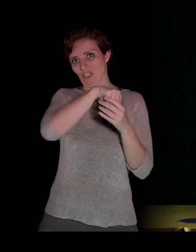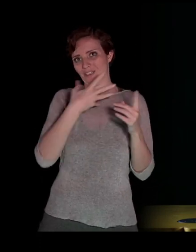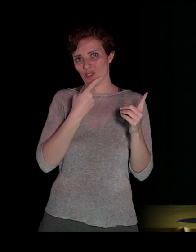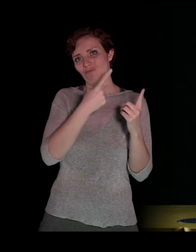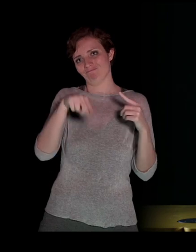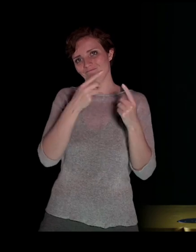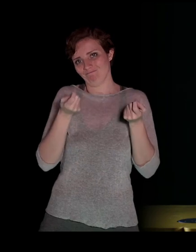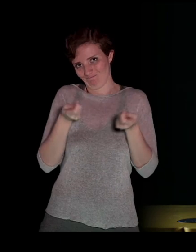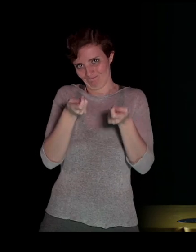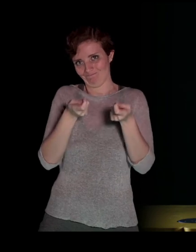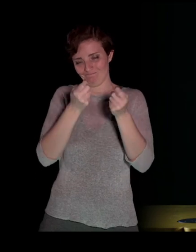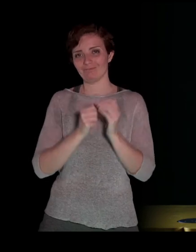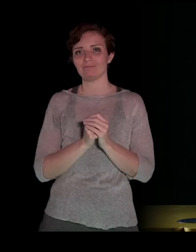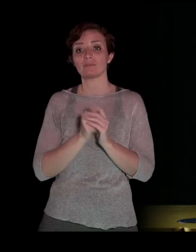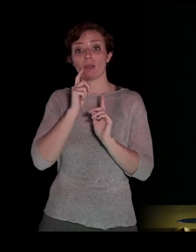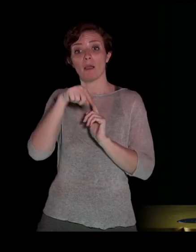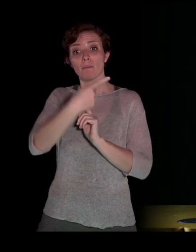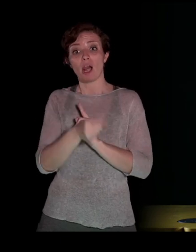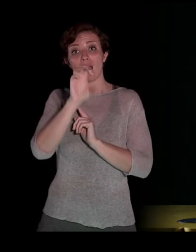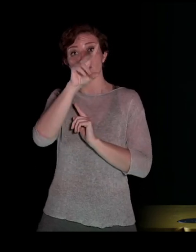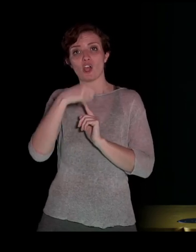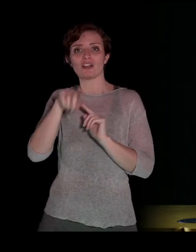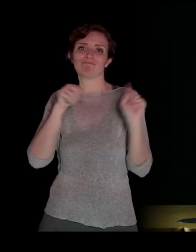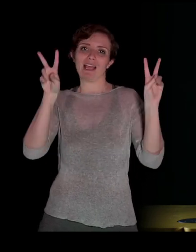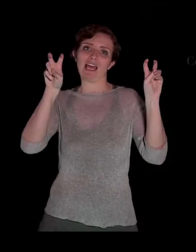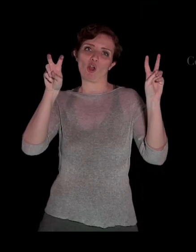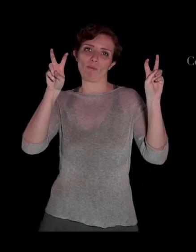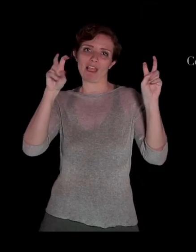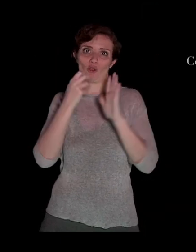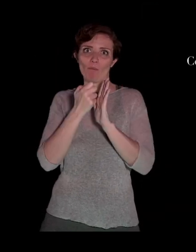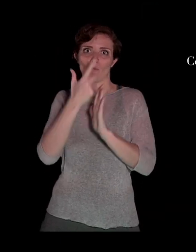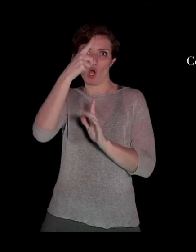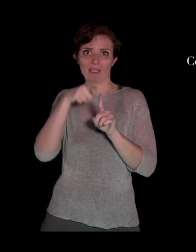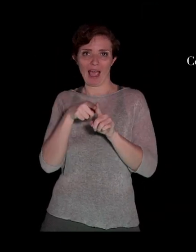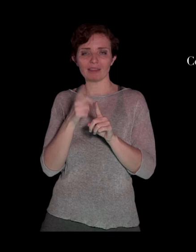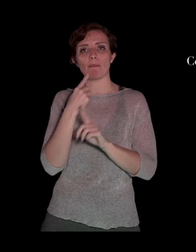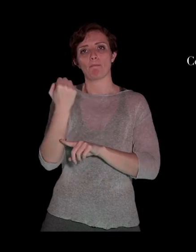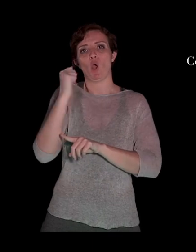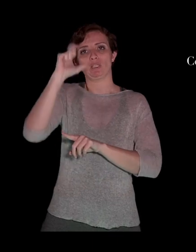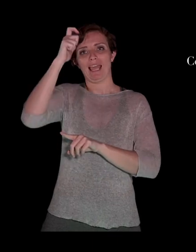Nella prossima lezione analizzeremo... ..un altro tema fondamentale della matematica: le potenze.